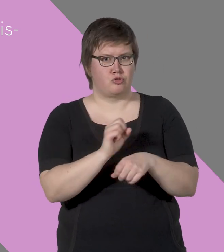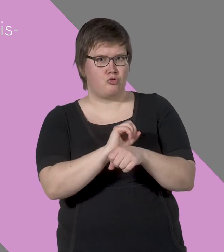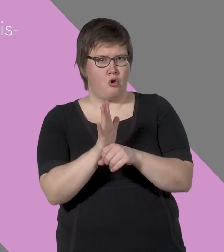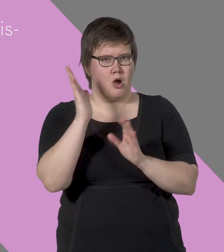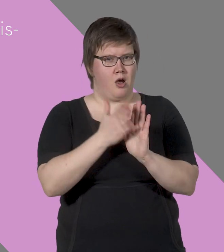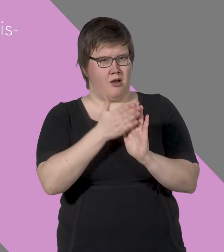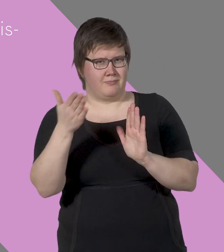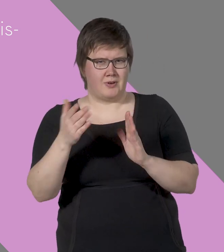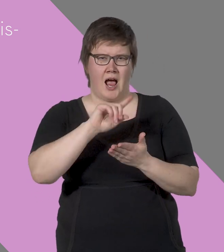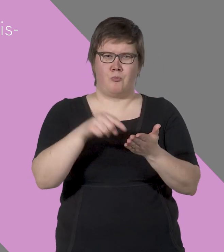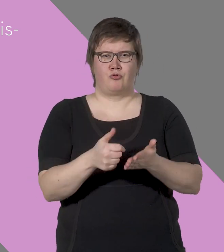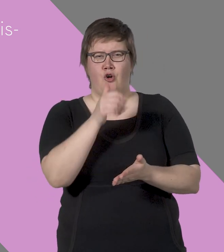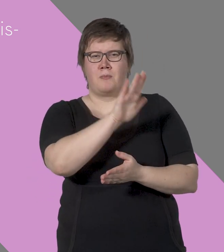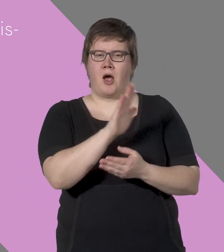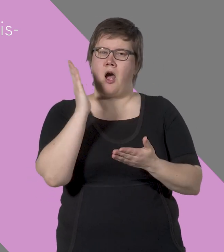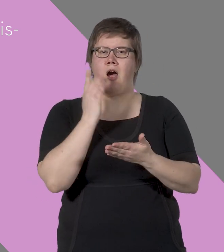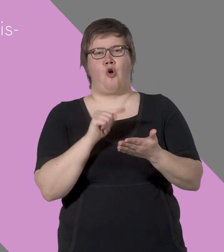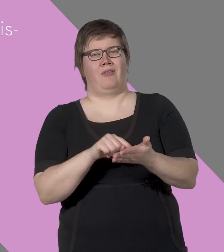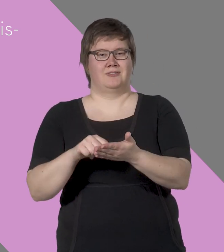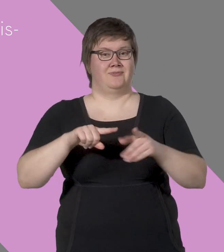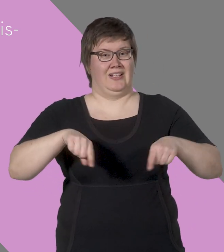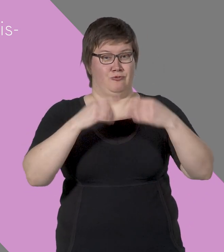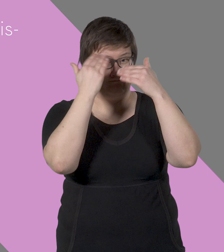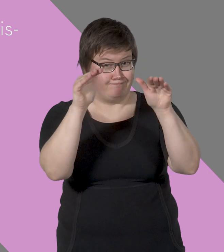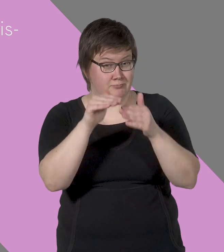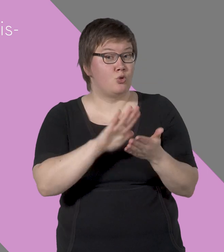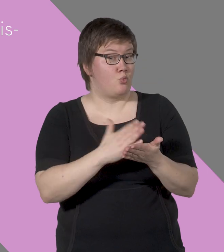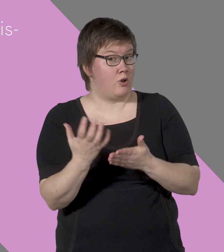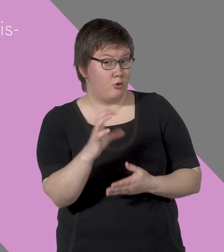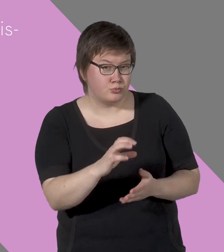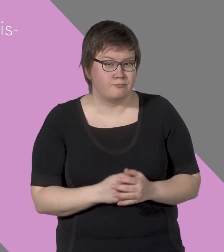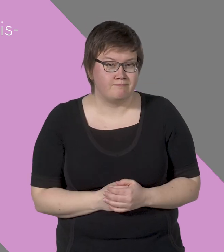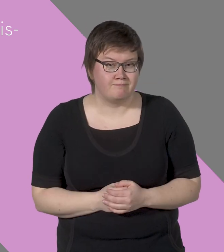ja korona-aikana toteutettujen kaupunginjohtajan ajankohtaisvideoilla.